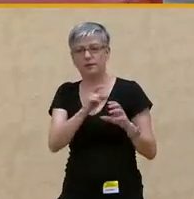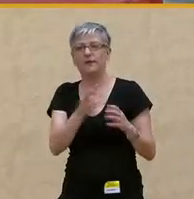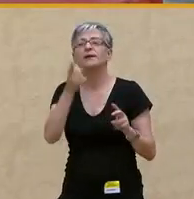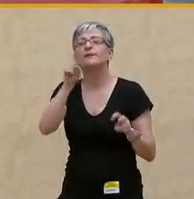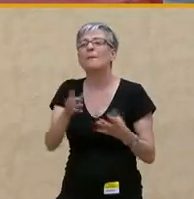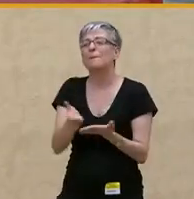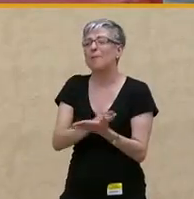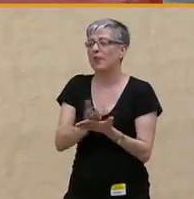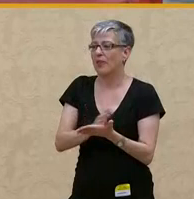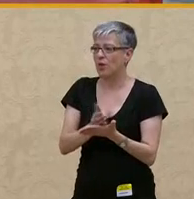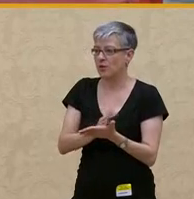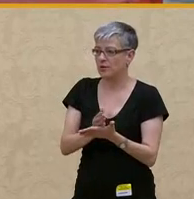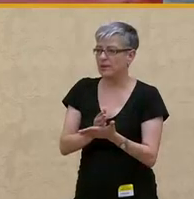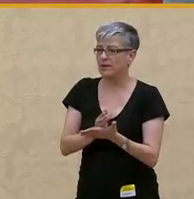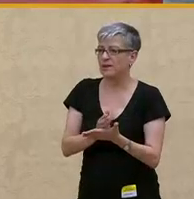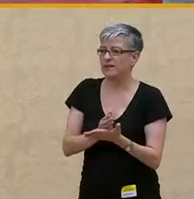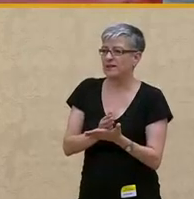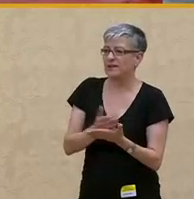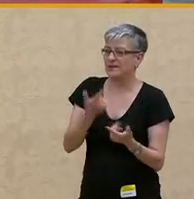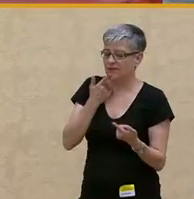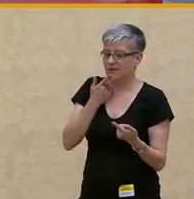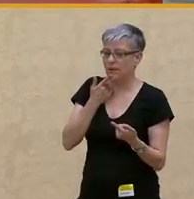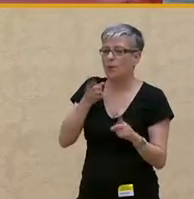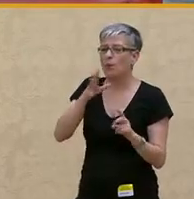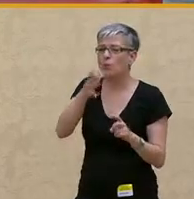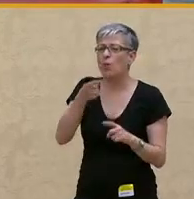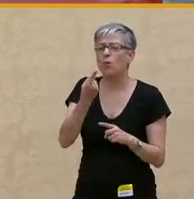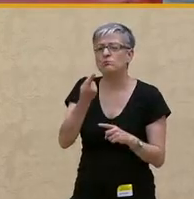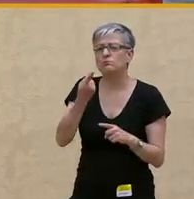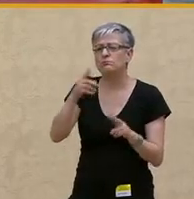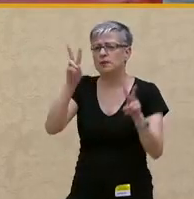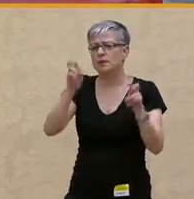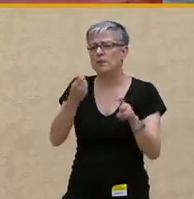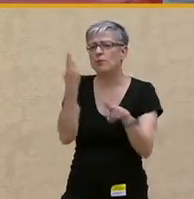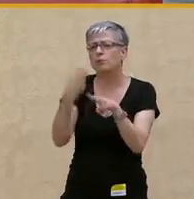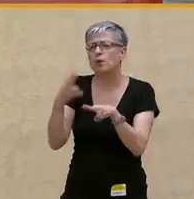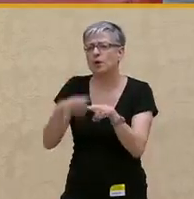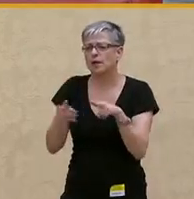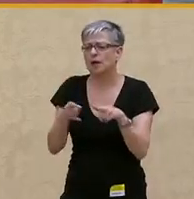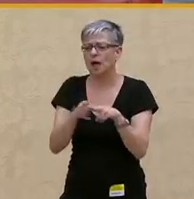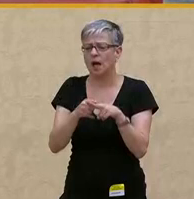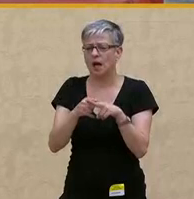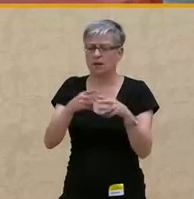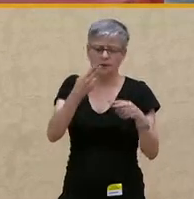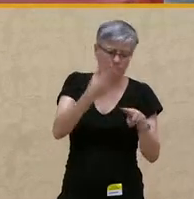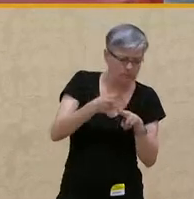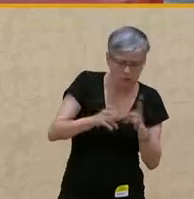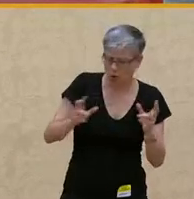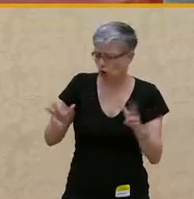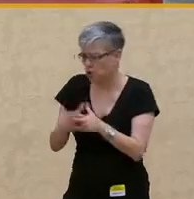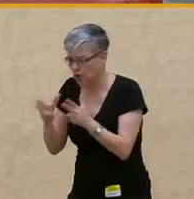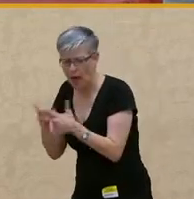Un elemento clave en políticas, en lo social o en temas como el que estamos tratando es la